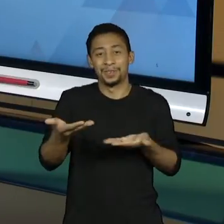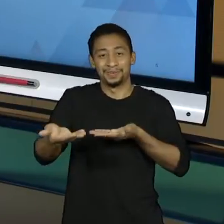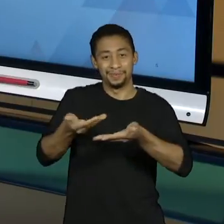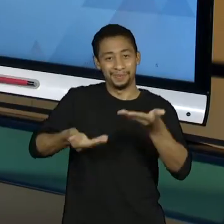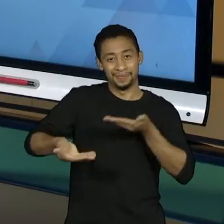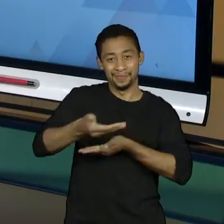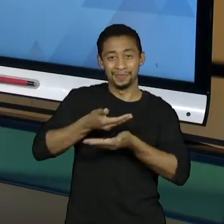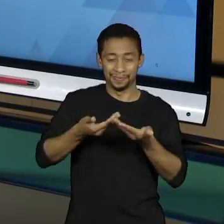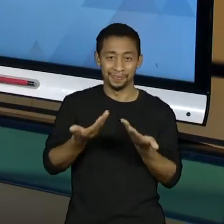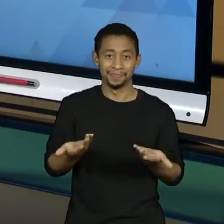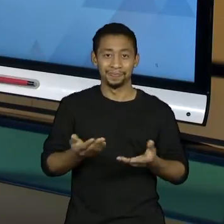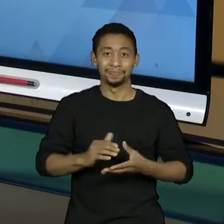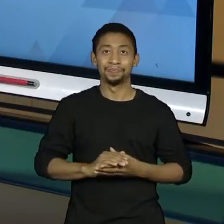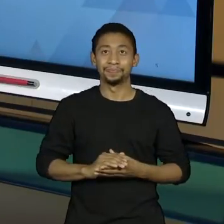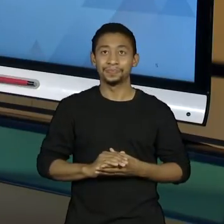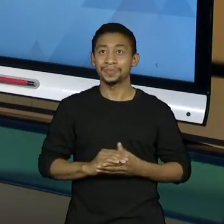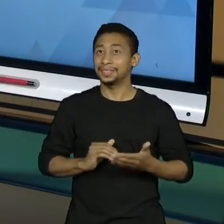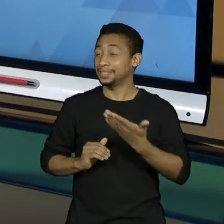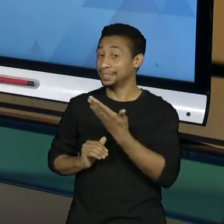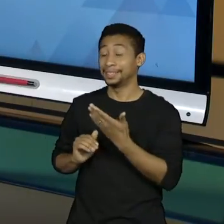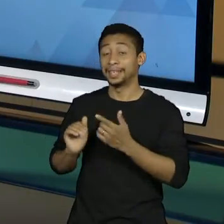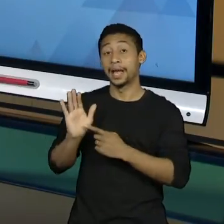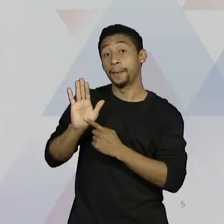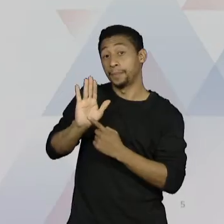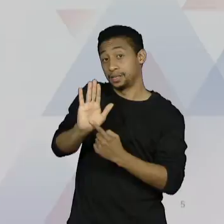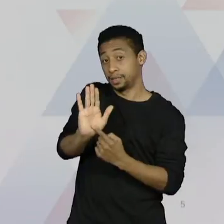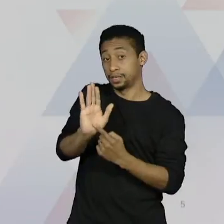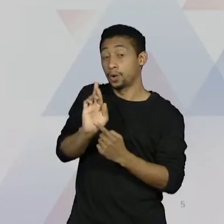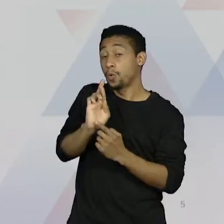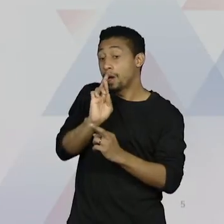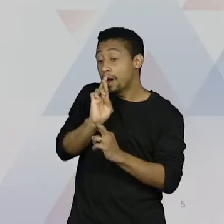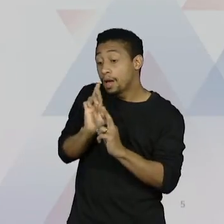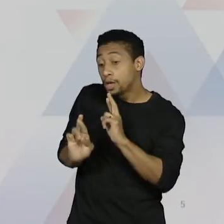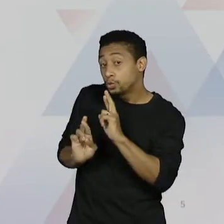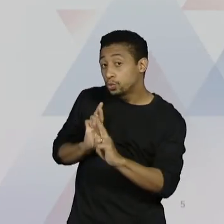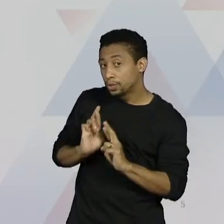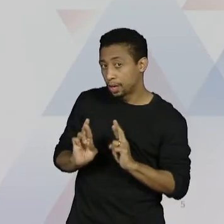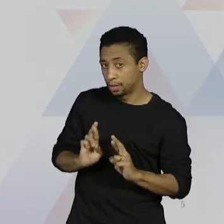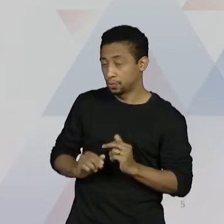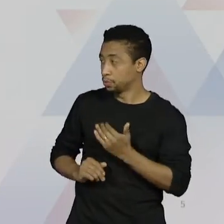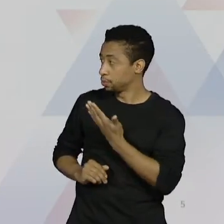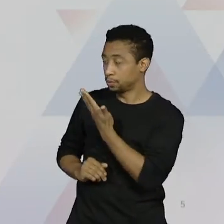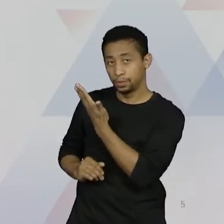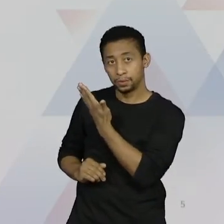SOBRE ISSO TAMBÉM. APRESENTAÇÃO DOS RESULTADOS. PRIMEIRO, VOCÊ TEM QUE APRESENTAR O RESULTADO DA